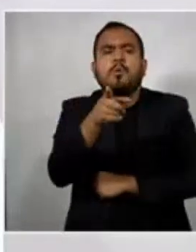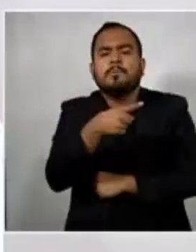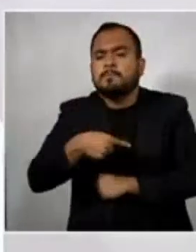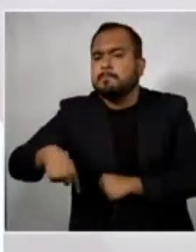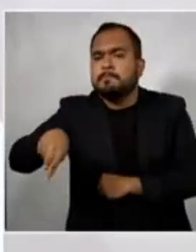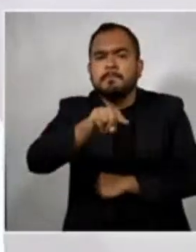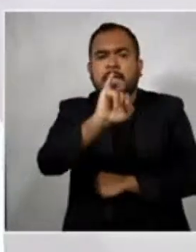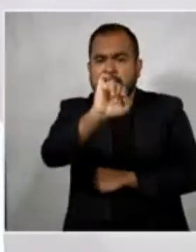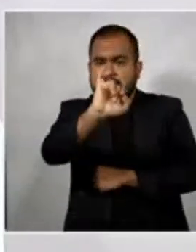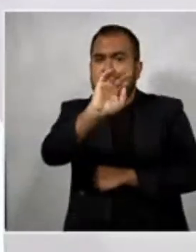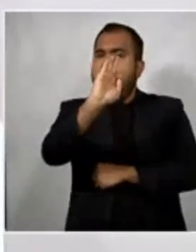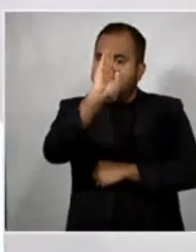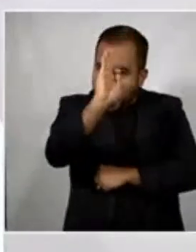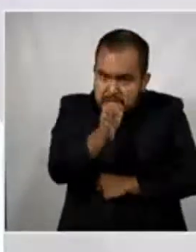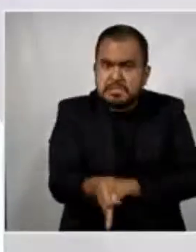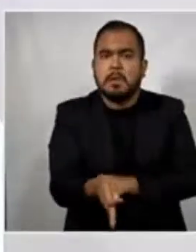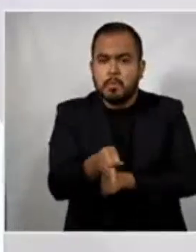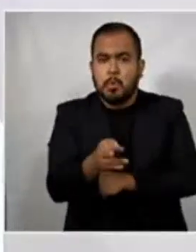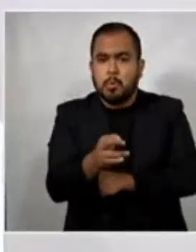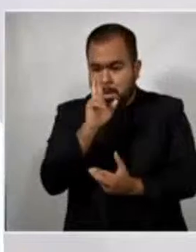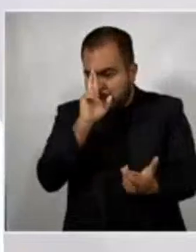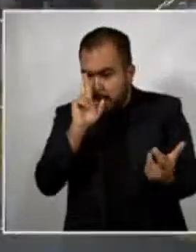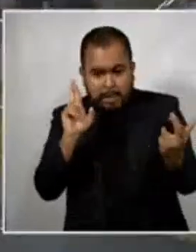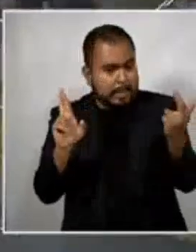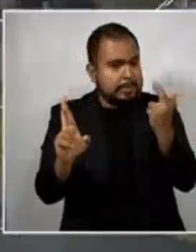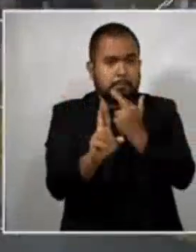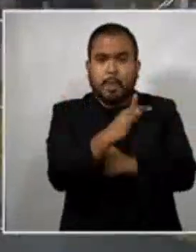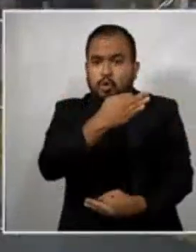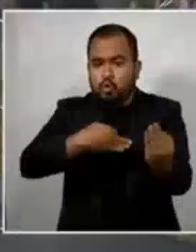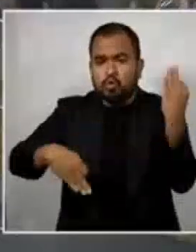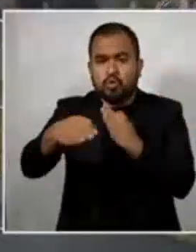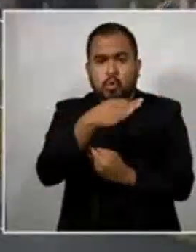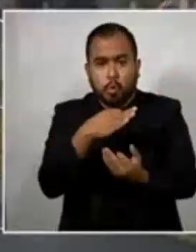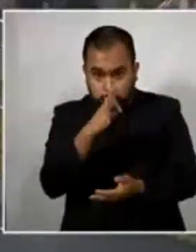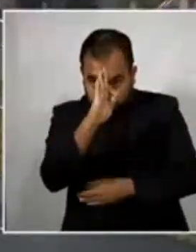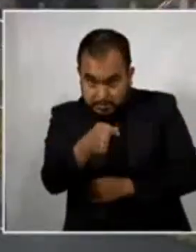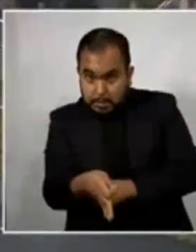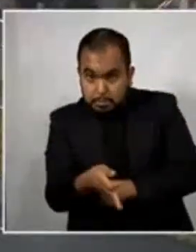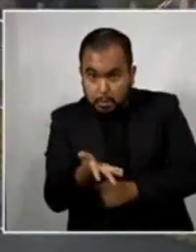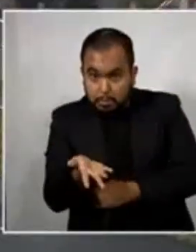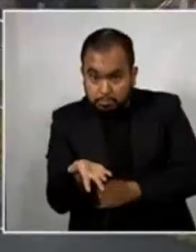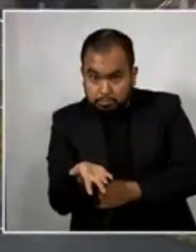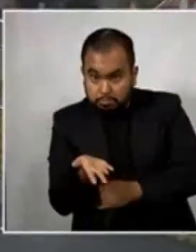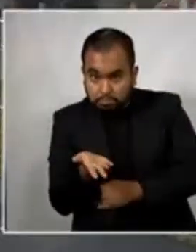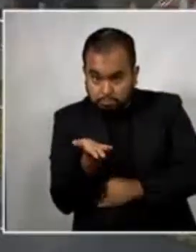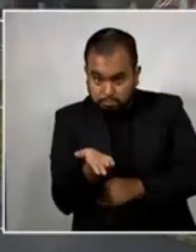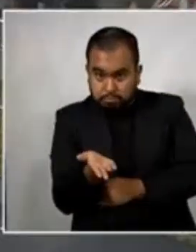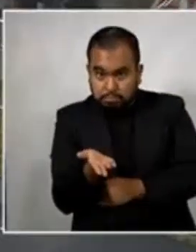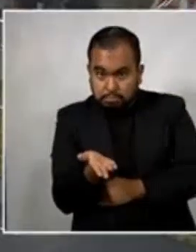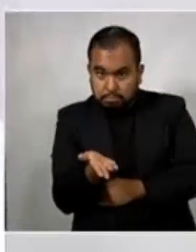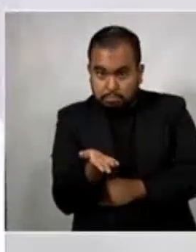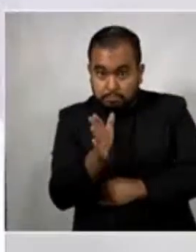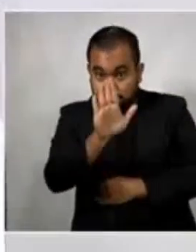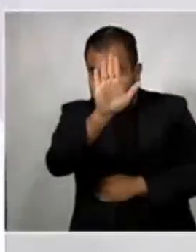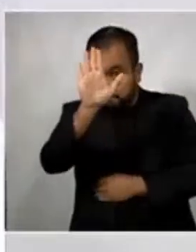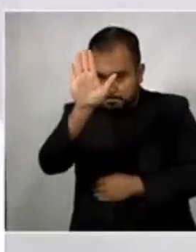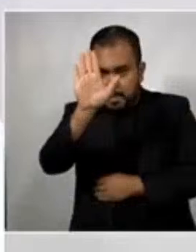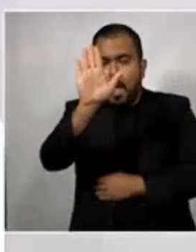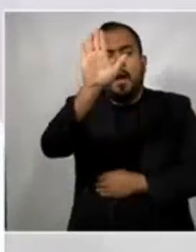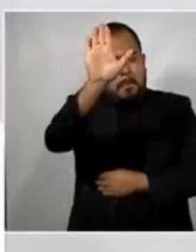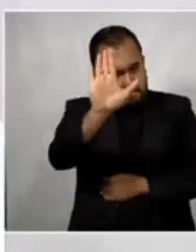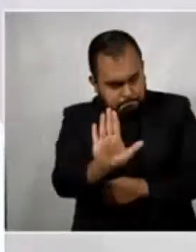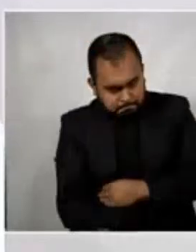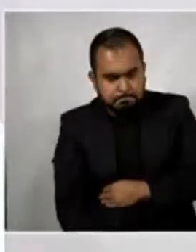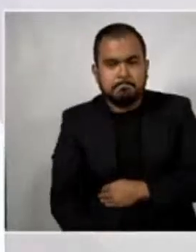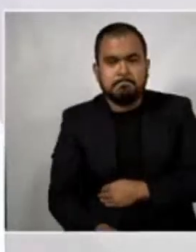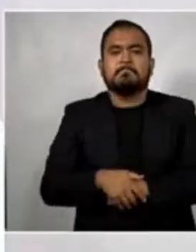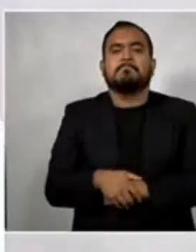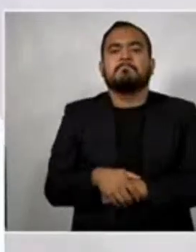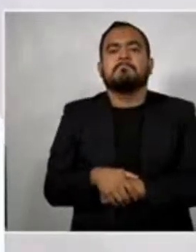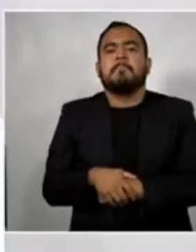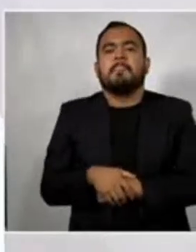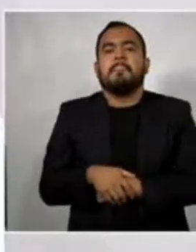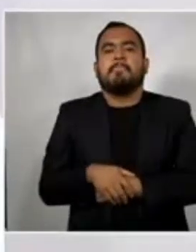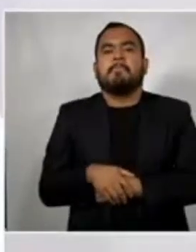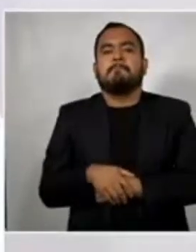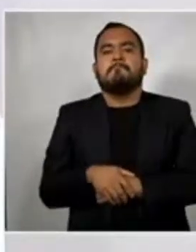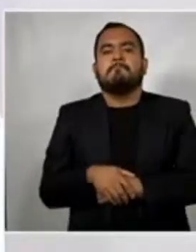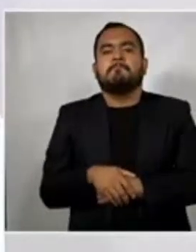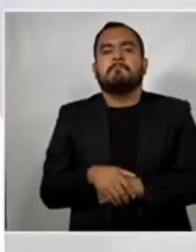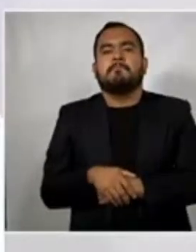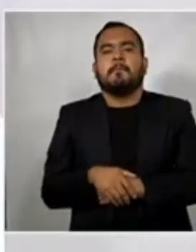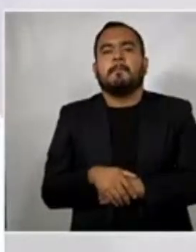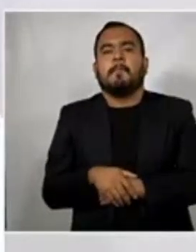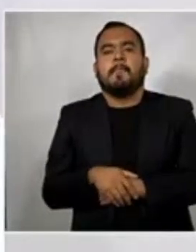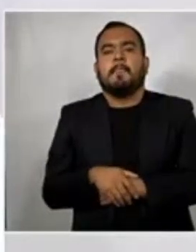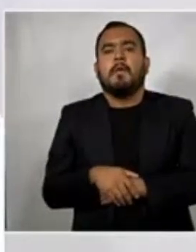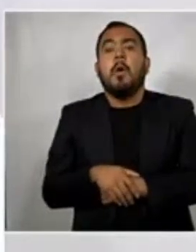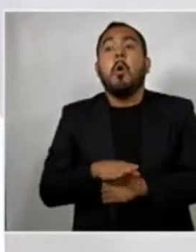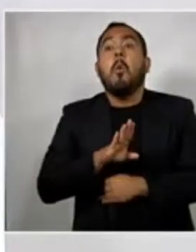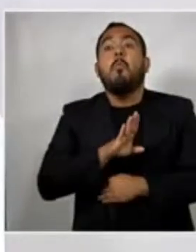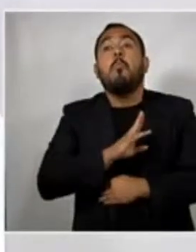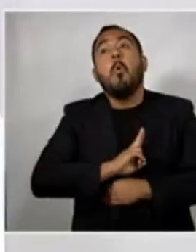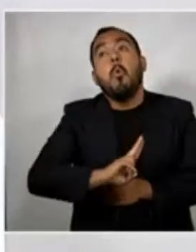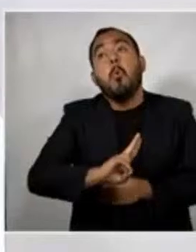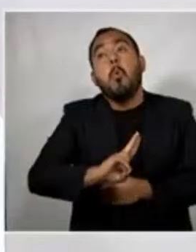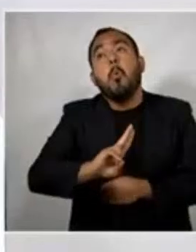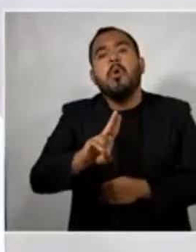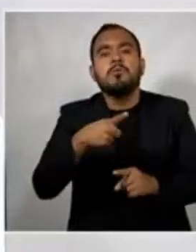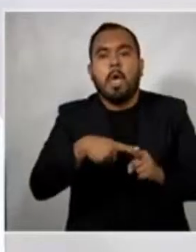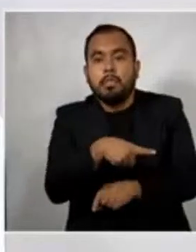dispuestos a respetarnos entre todos. [Aplausos] Bájenla. Ah, no. ¿Quién va a ser un bu? No,